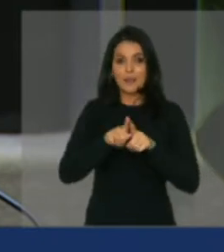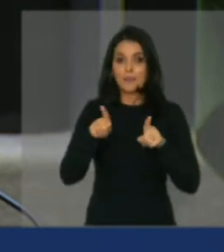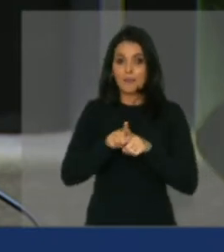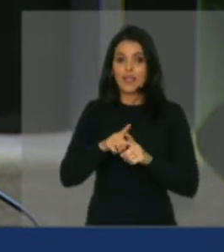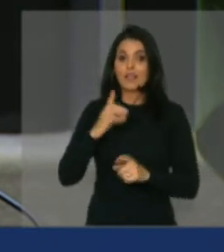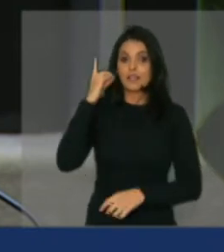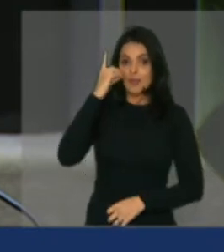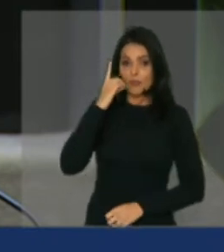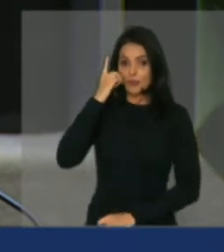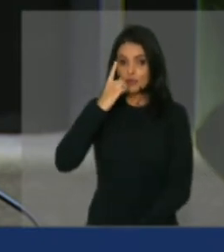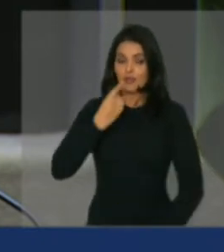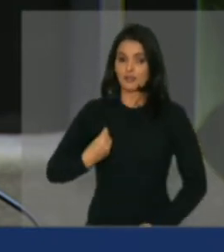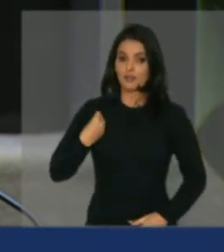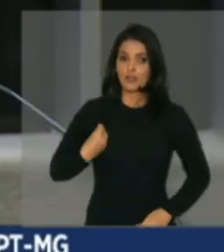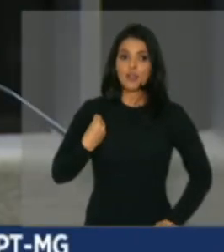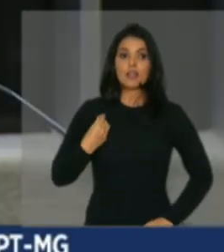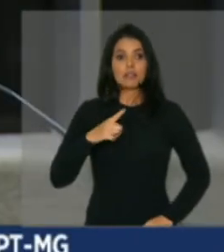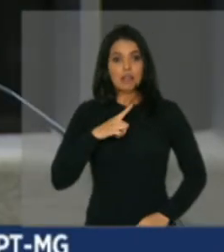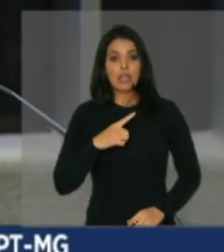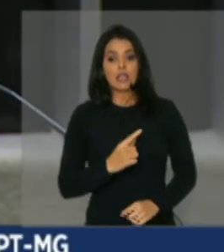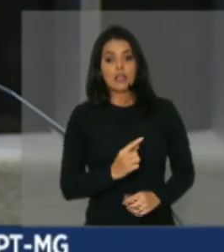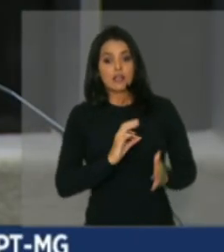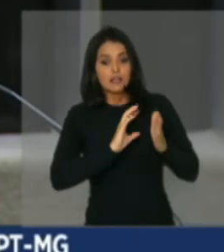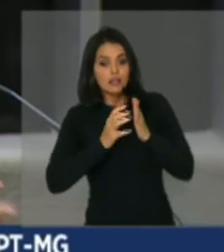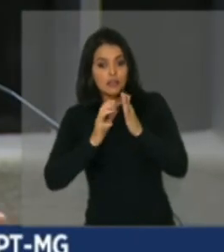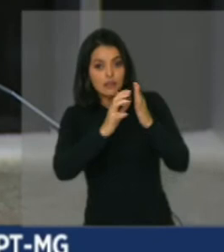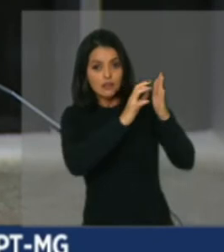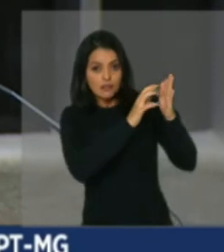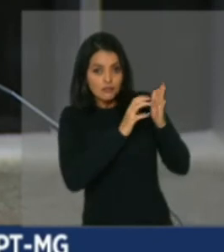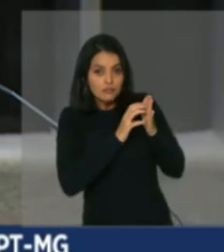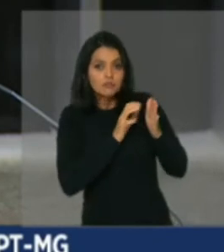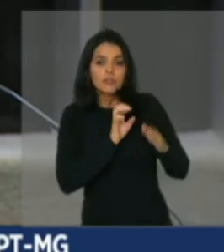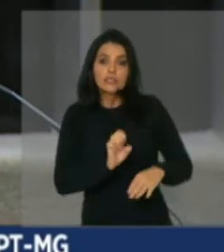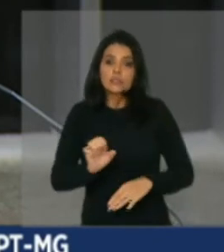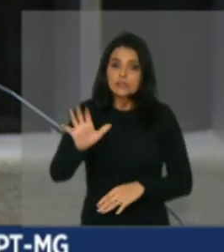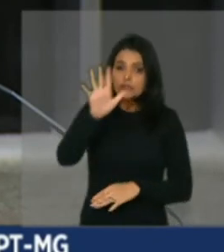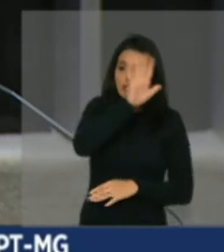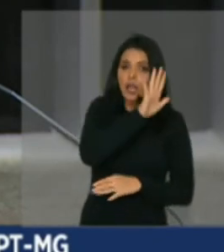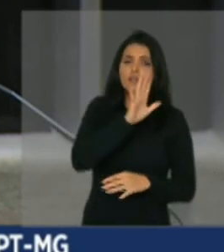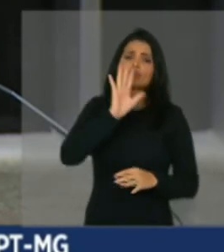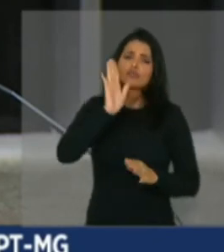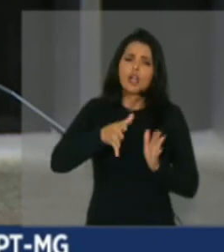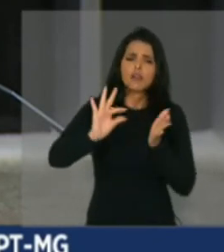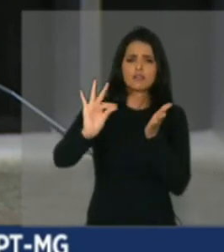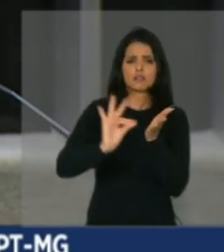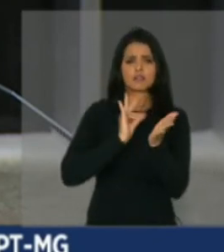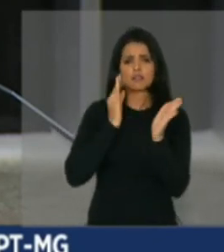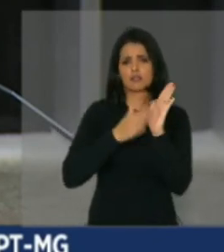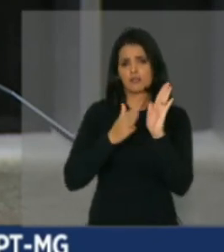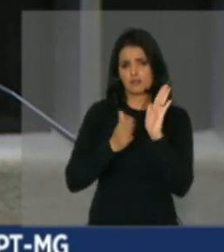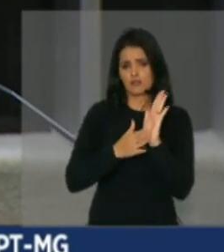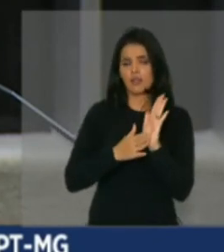DEPUTADO, UM DEPUTADO DE CADA ESTADO, DA FEDERAÇÃO BRASILEIRA. E ENTÃO, É FUNDAMENTAL ESTA CÂMARA CÂMARA DOS DEPUTADOS, A CASA